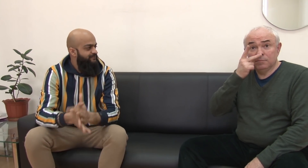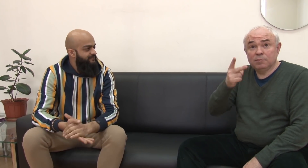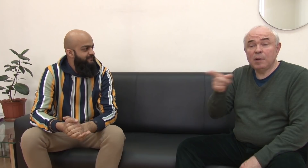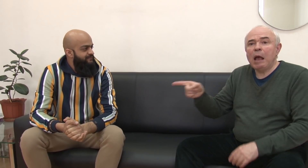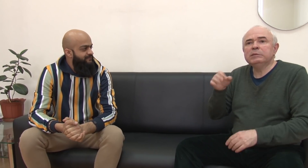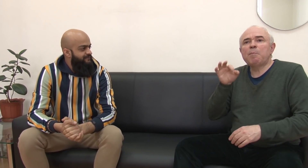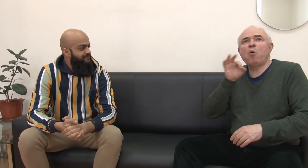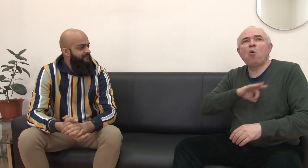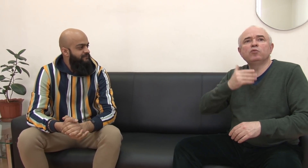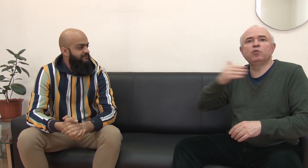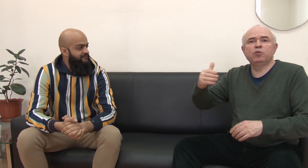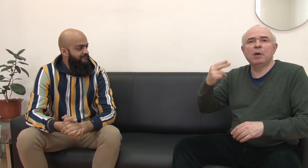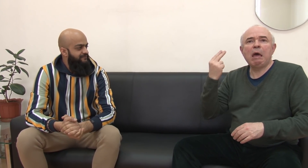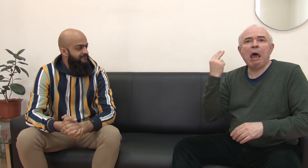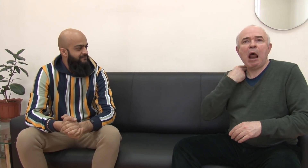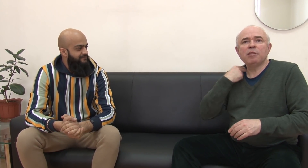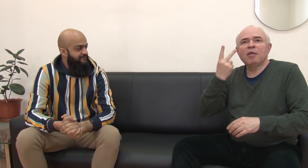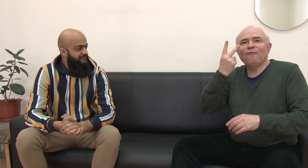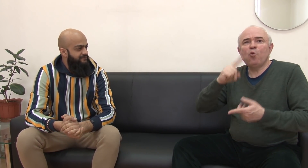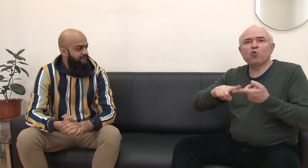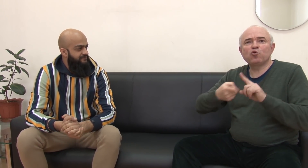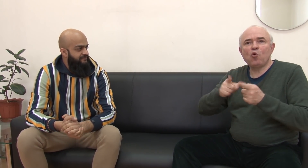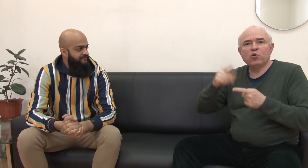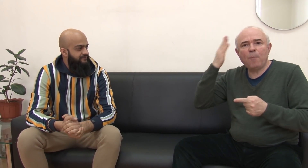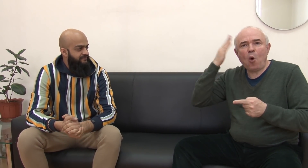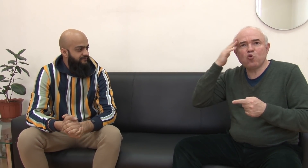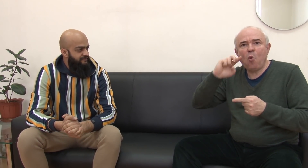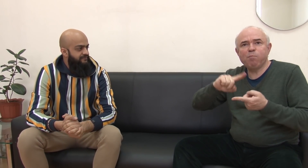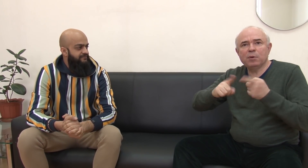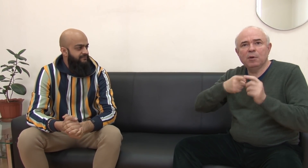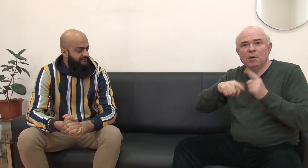Обратите внимание, он использует английский двуручный способ.